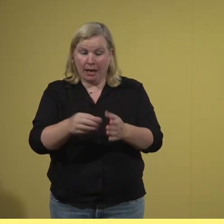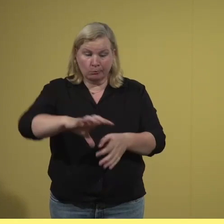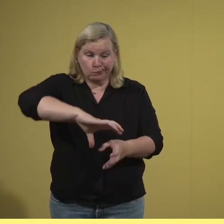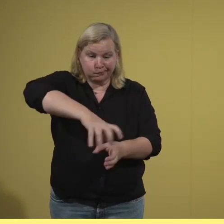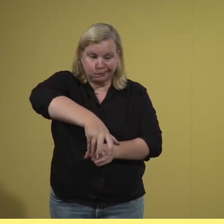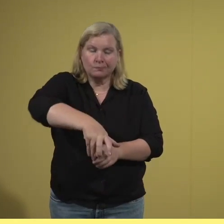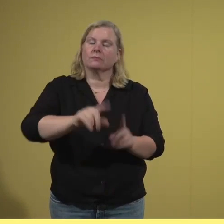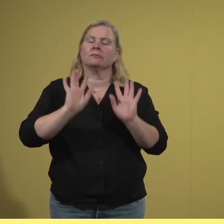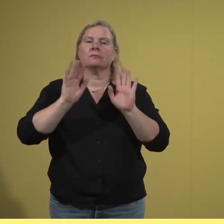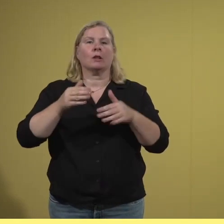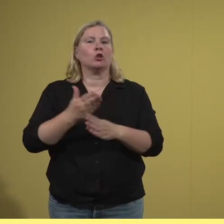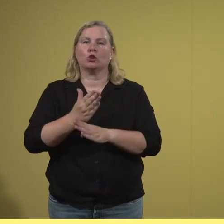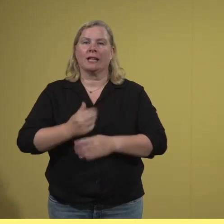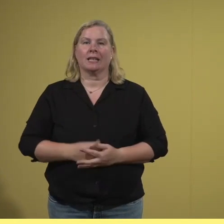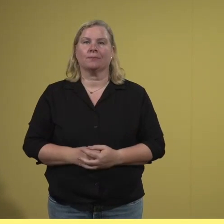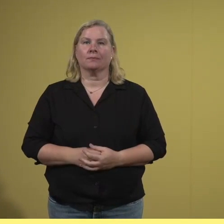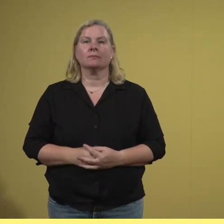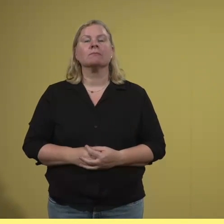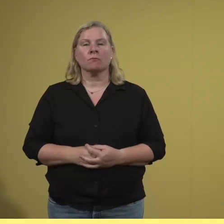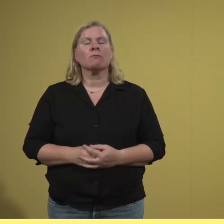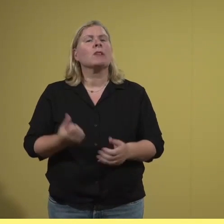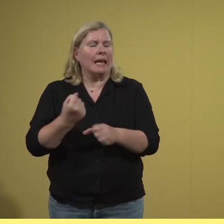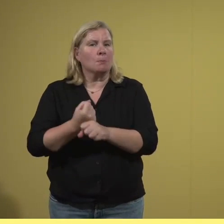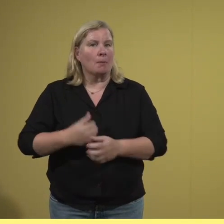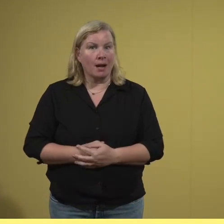Soll ich einfach mal? Ja, mach! Ja gut, dann drücke ich mal so.